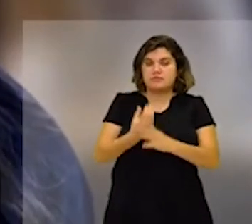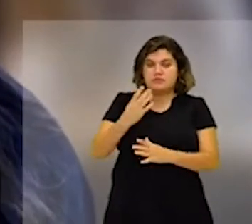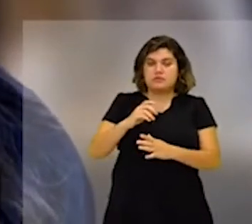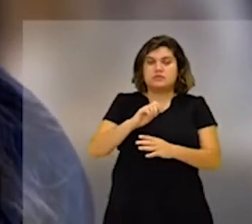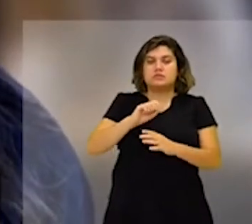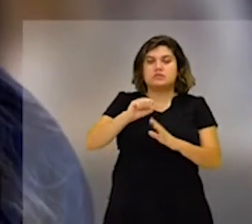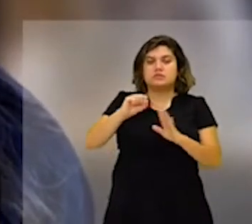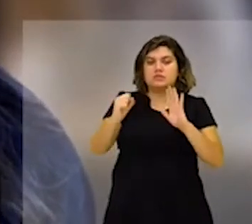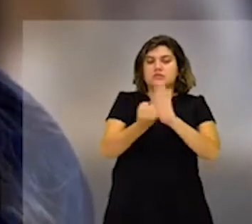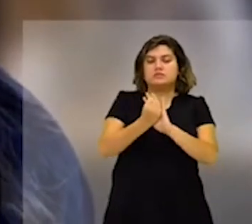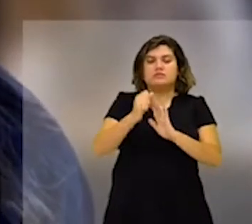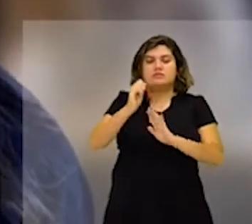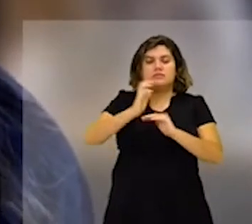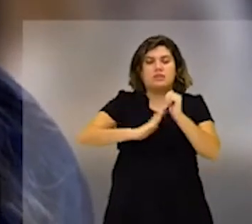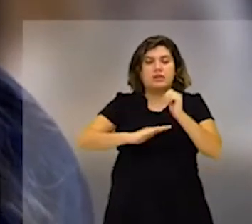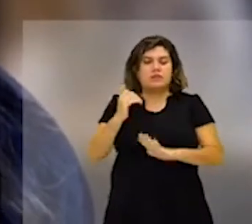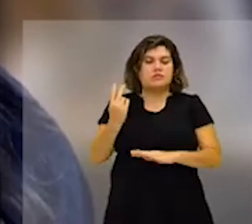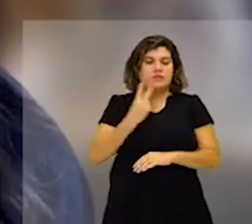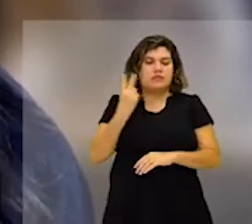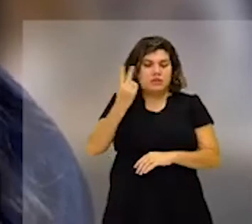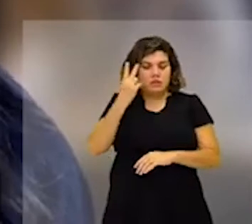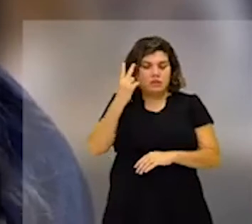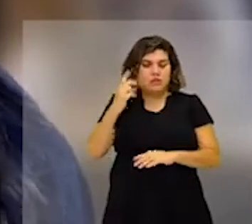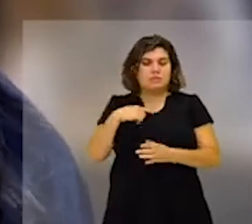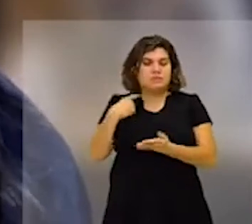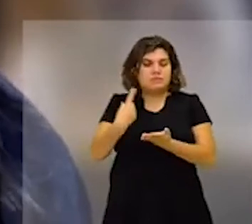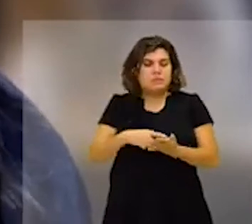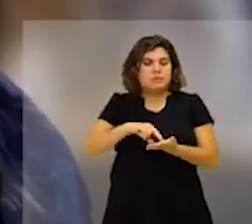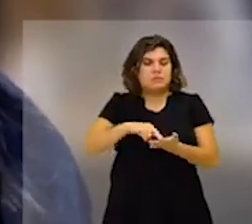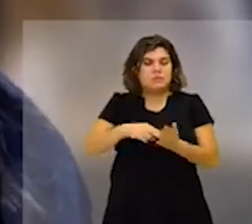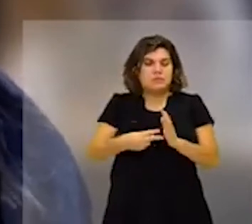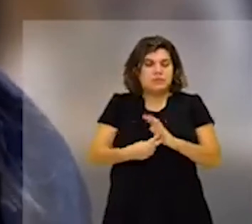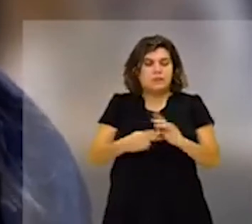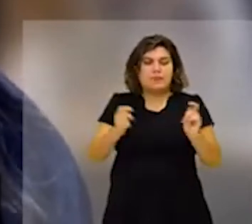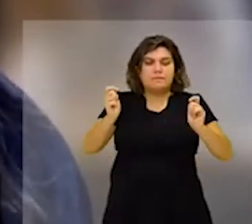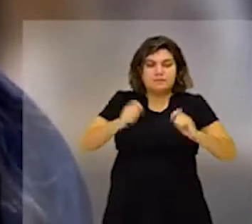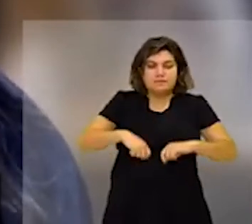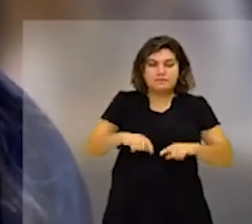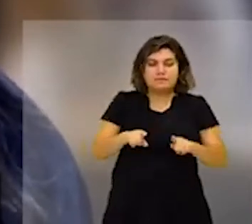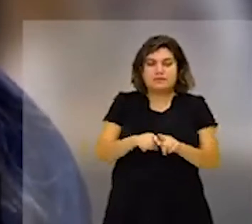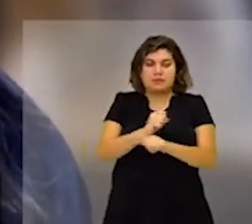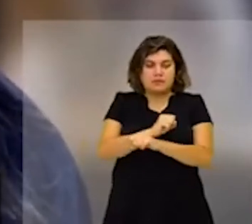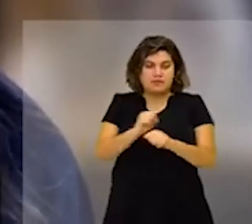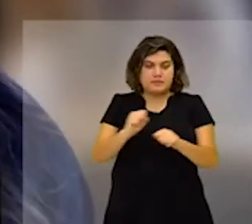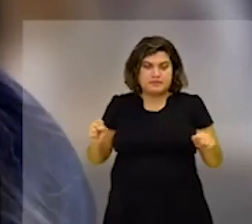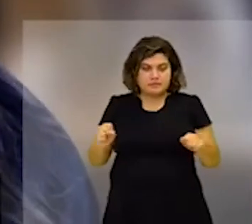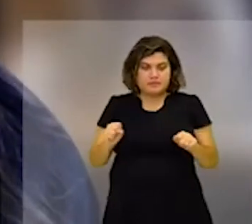valores ao definir para si própria o possível e o impossível a linha do tempo o passado o presente